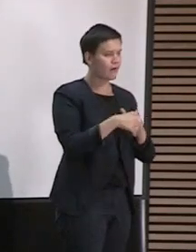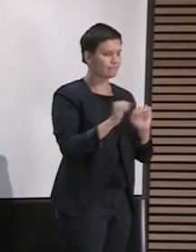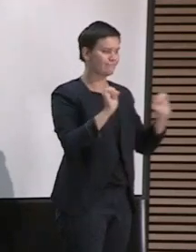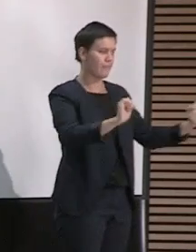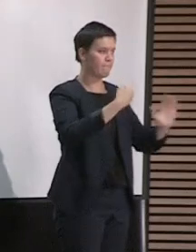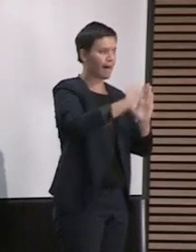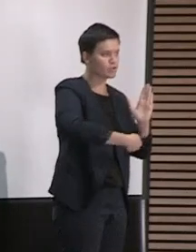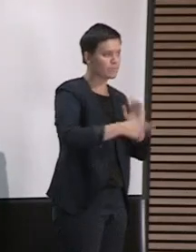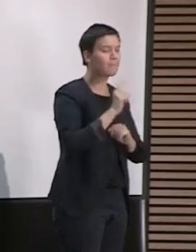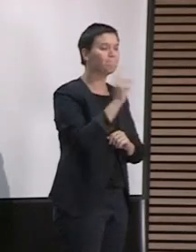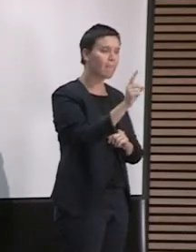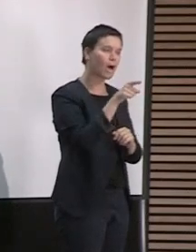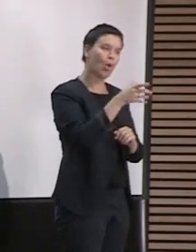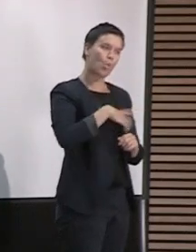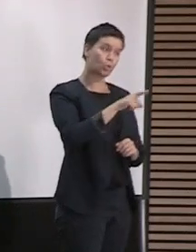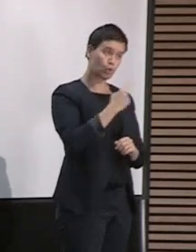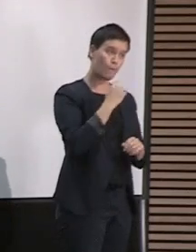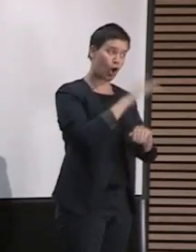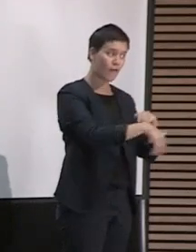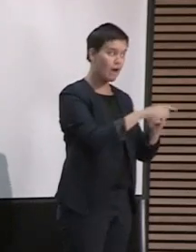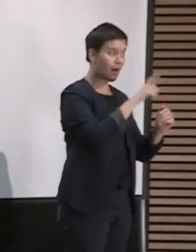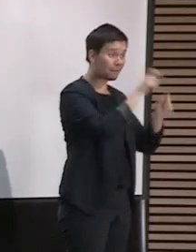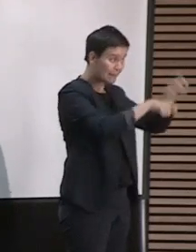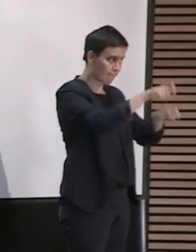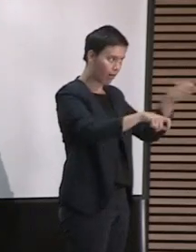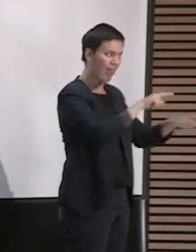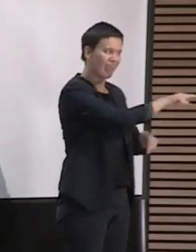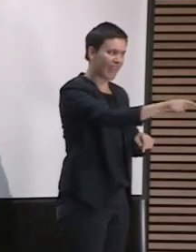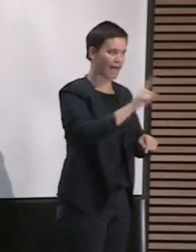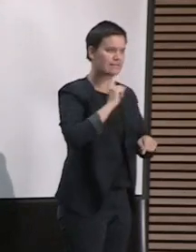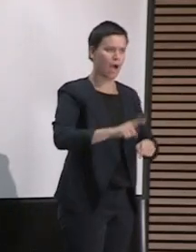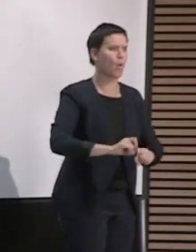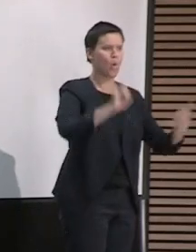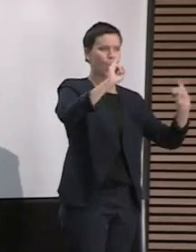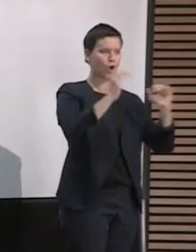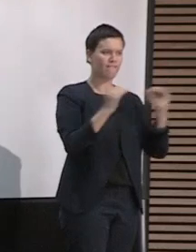tatou he kaupapa trangap inaianei kei hea te tangata te whakarite i nga whakaritenga a te wananga me te whakawa tika.